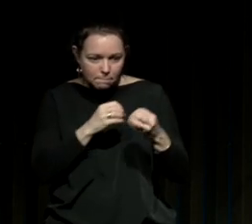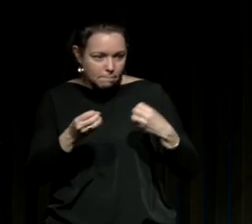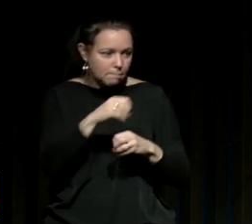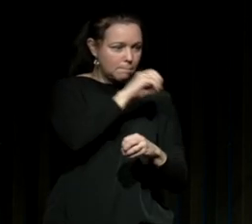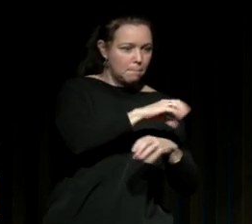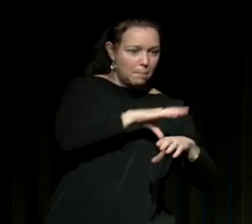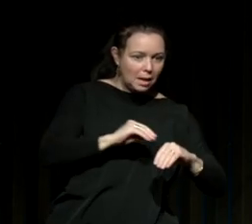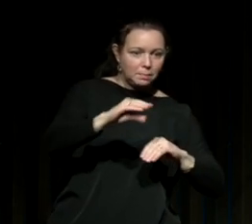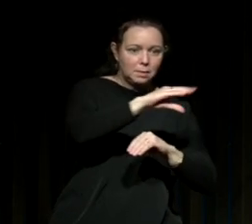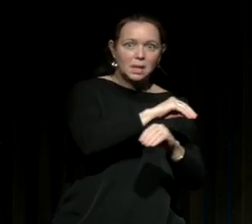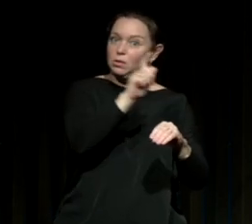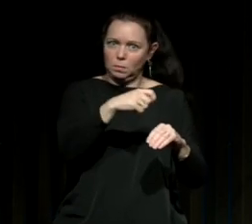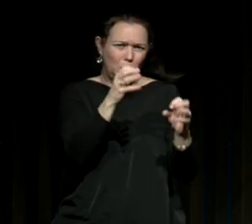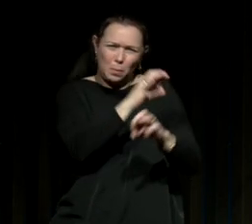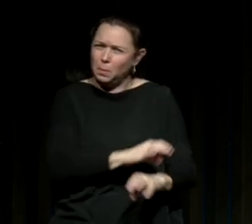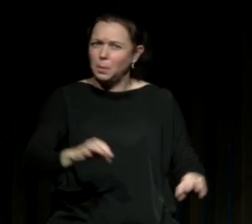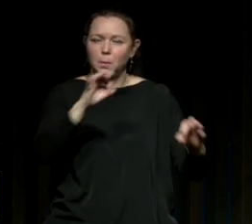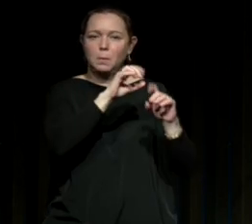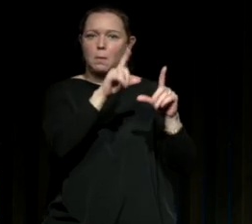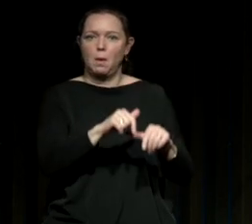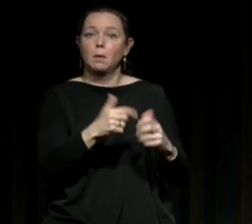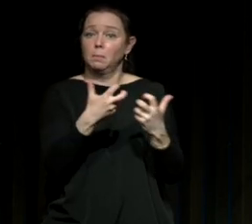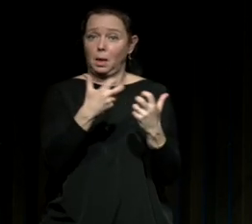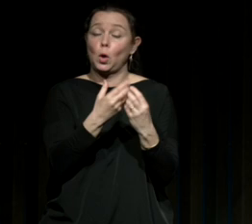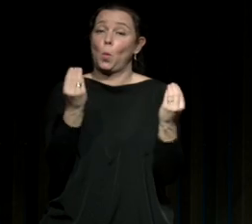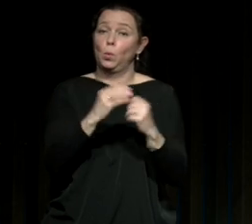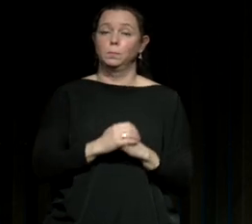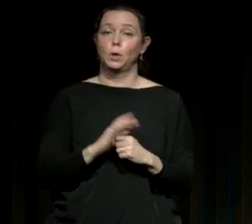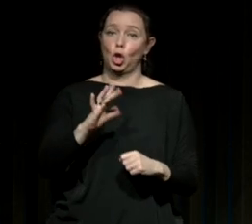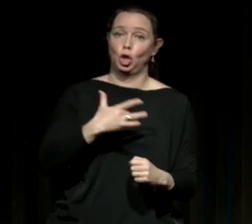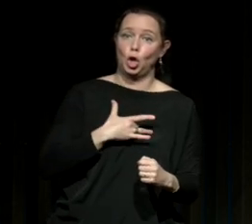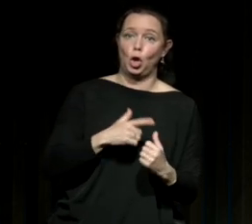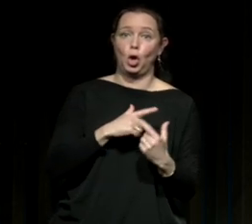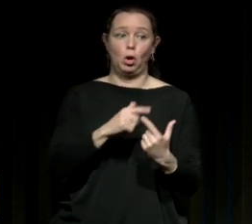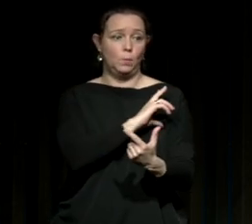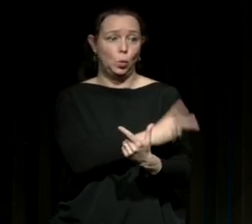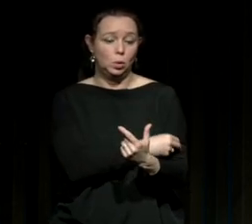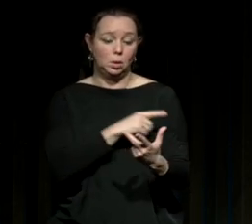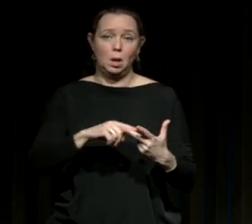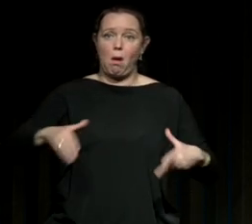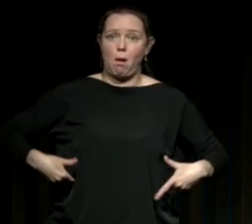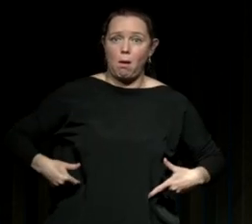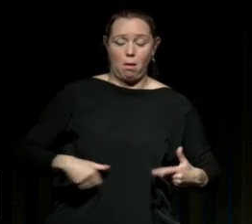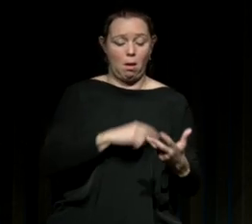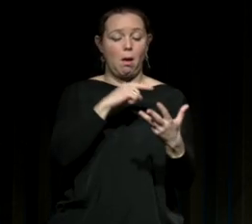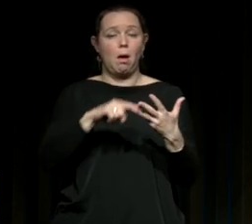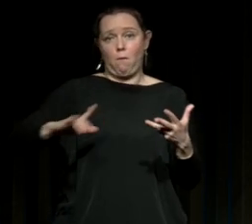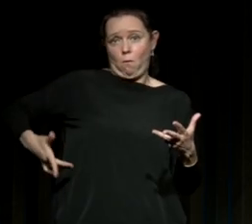ne doit pas y avoir de triglycérides le coeur le muscle le rhin le pancréas le foie ça s'appelle